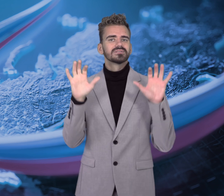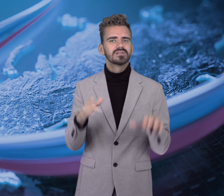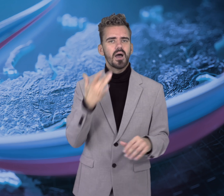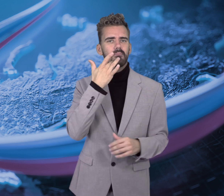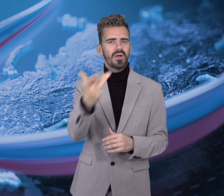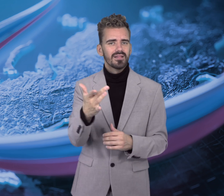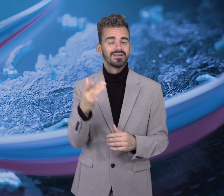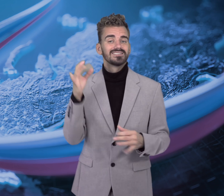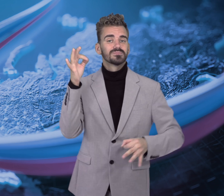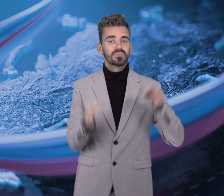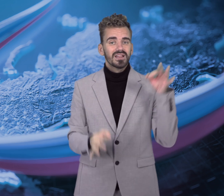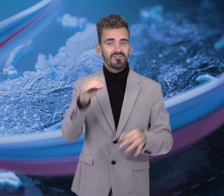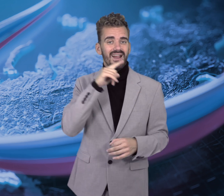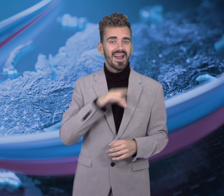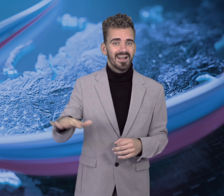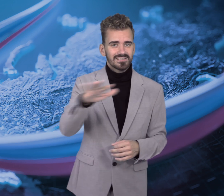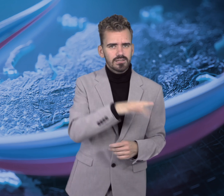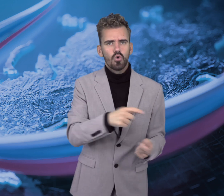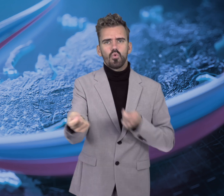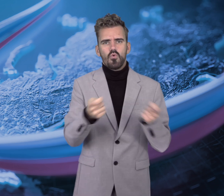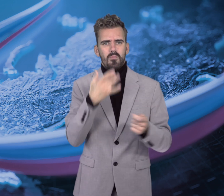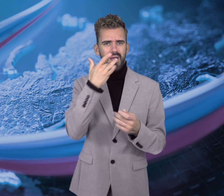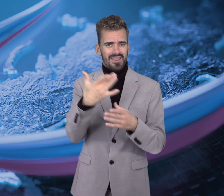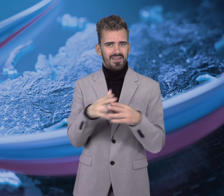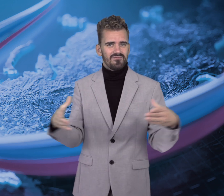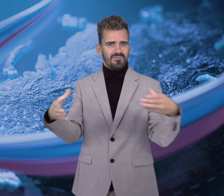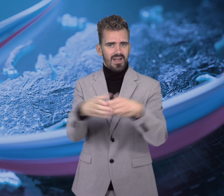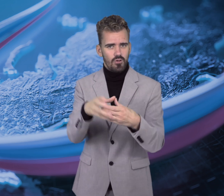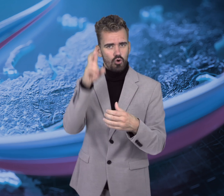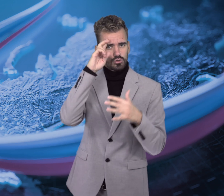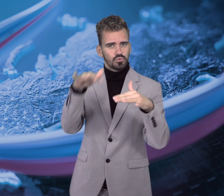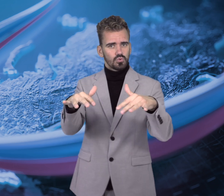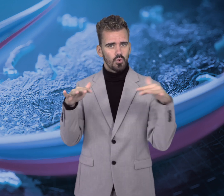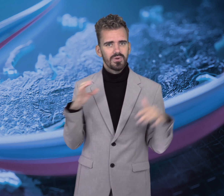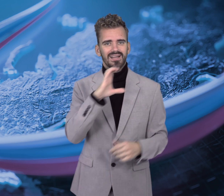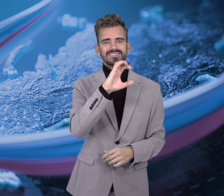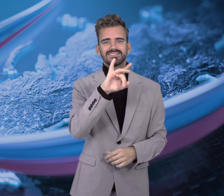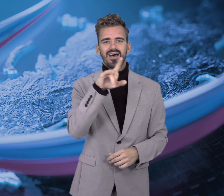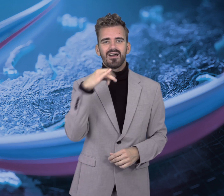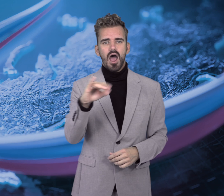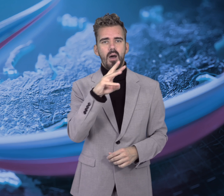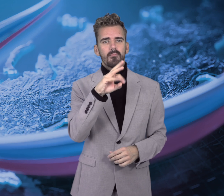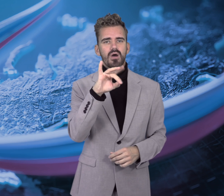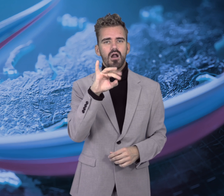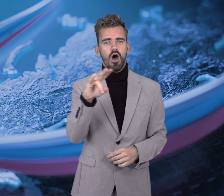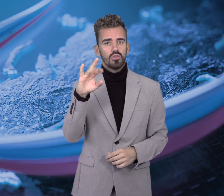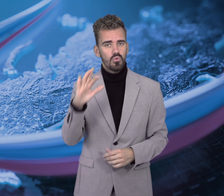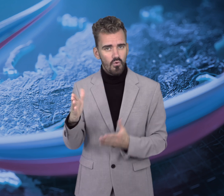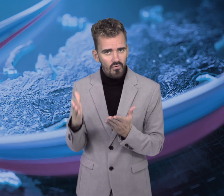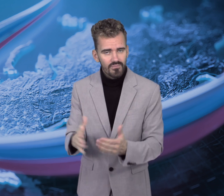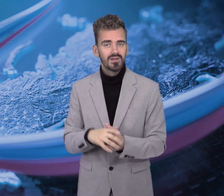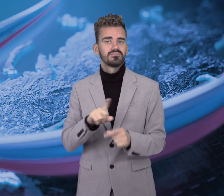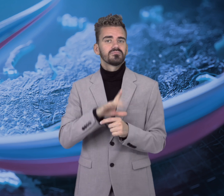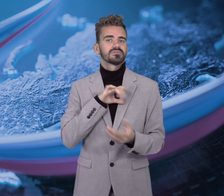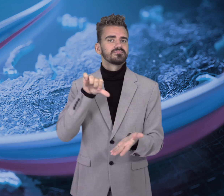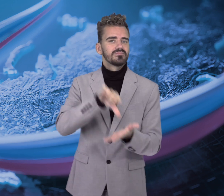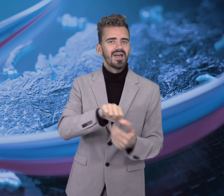Председатель Партии СПРАВЕДЛИВАЯ РОССИЯ, руководитель партийной фракции в Госдуме Сергей Миронов,